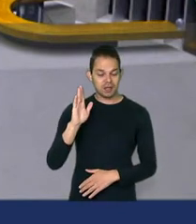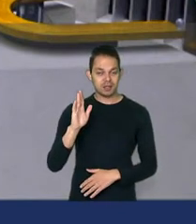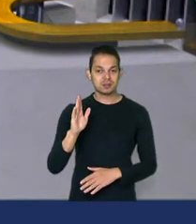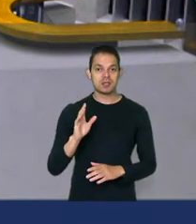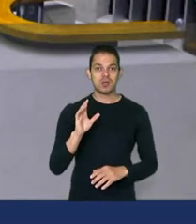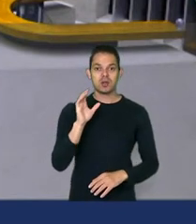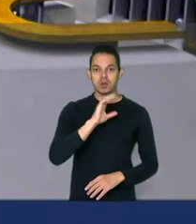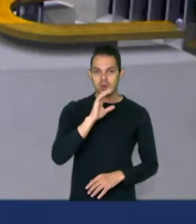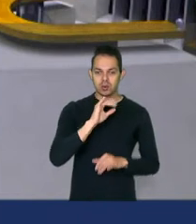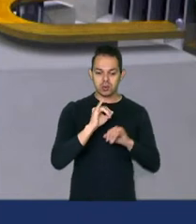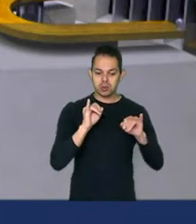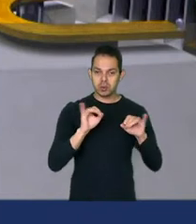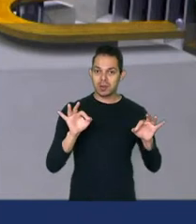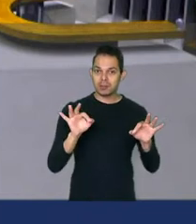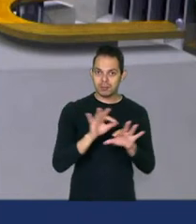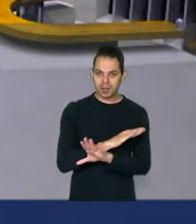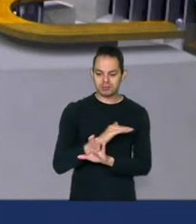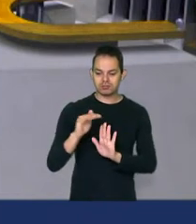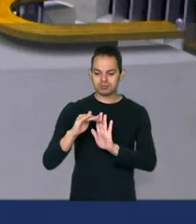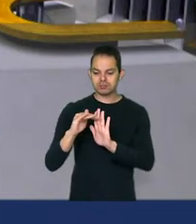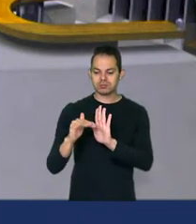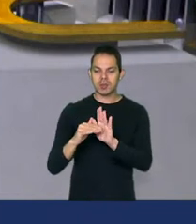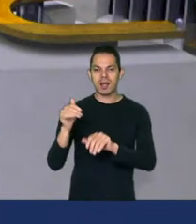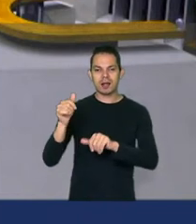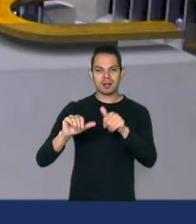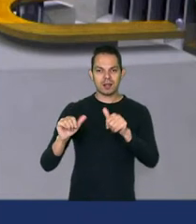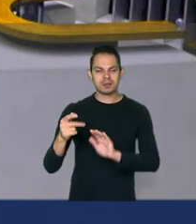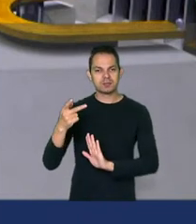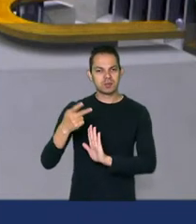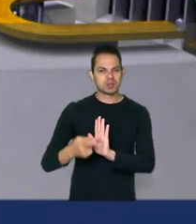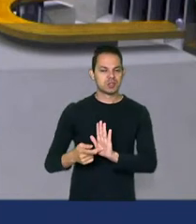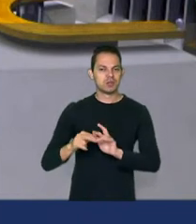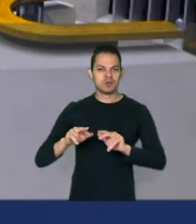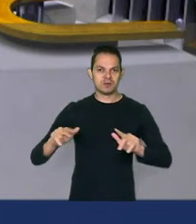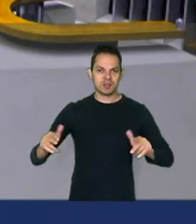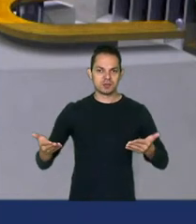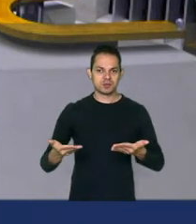QUÓRUM PARA ABERTURA DO DIA , 257, JÁ TEMOS QUÓRUM, LOGO APÓS ESSE PERÍODO DE BREVE COMUNICAÇÕES, TER METROS A